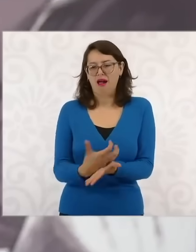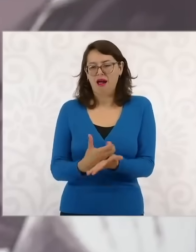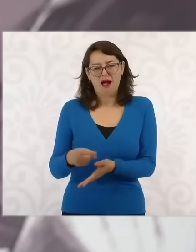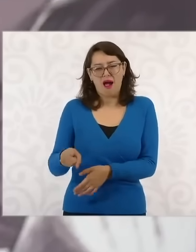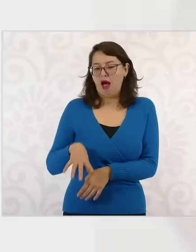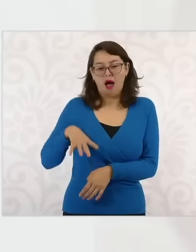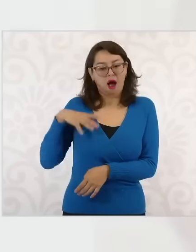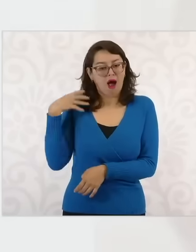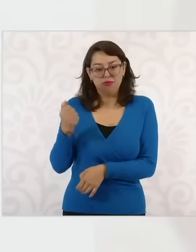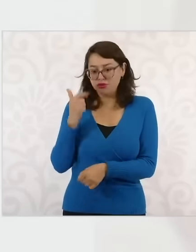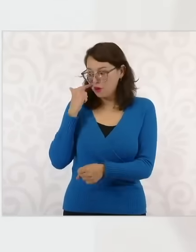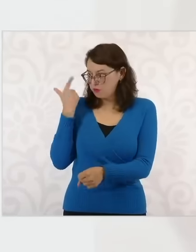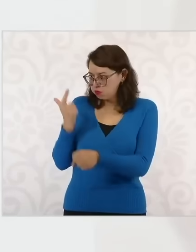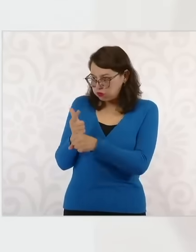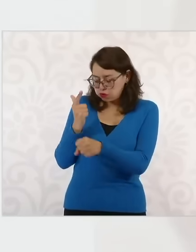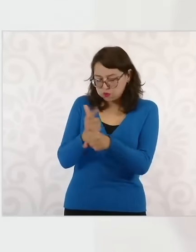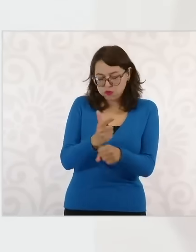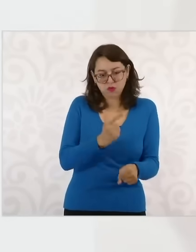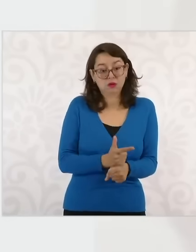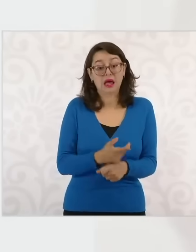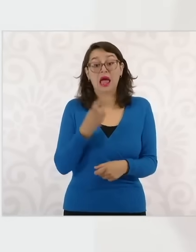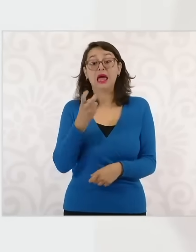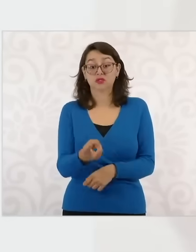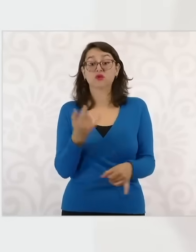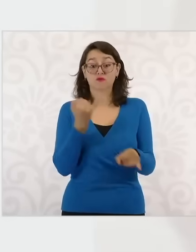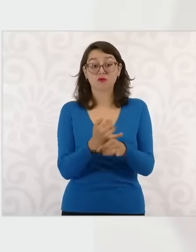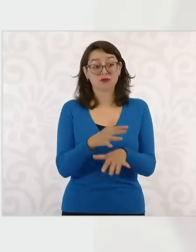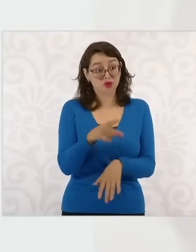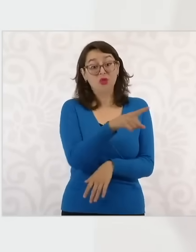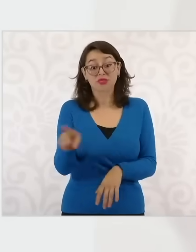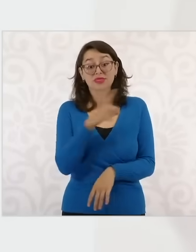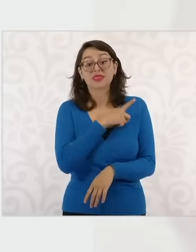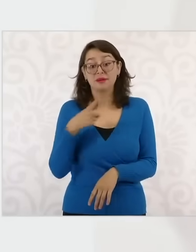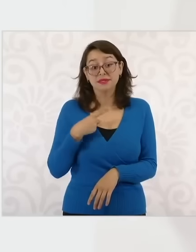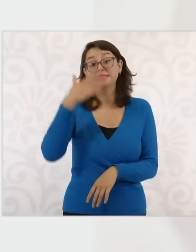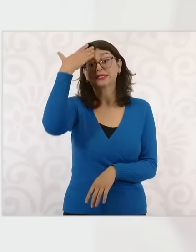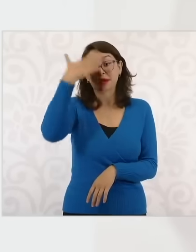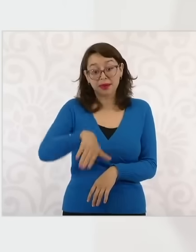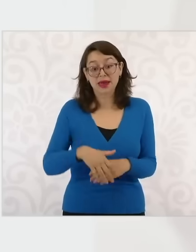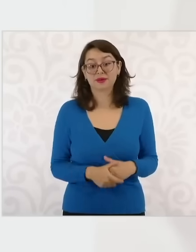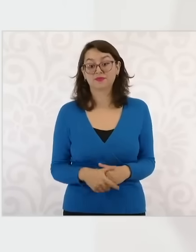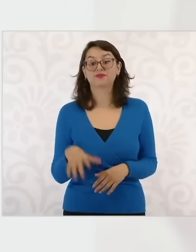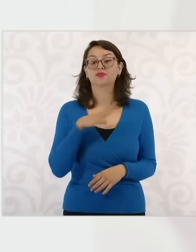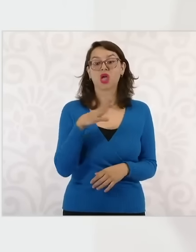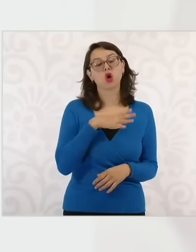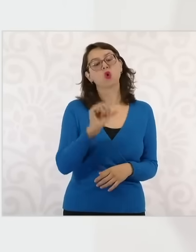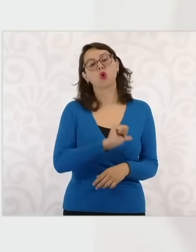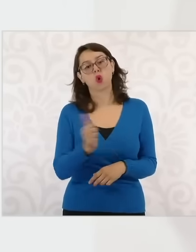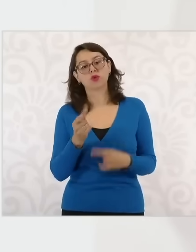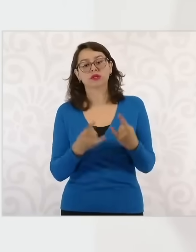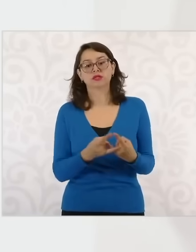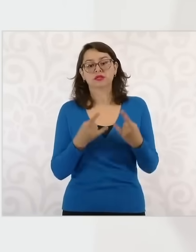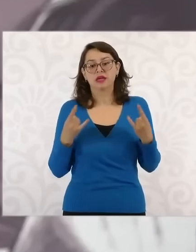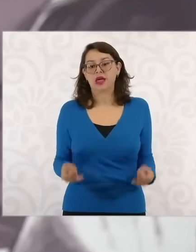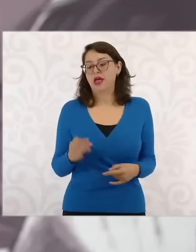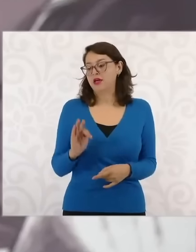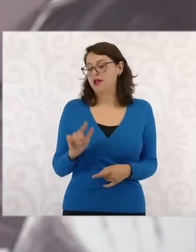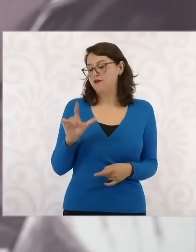creo que esas son informaciones importantes. Hay hay otro caso, parece que es el de la bleomicina,